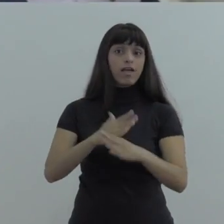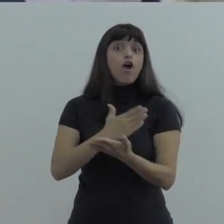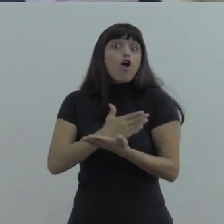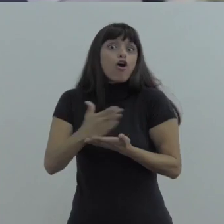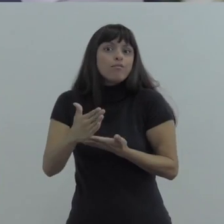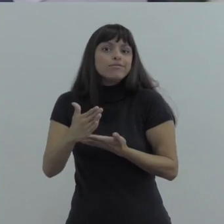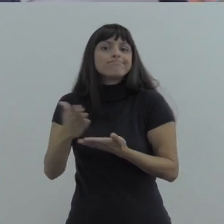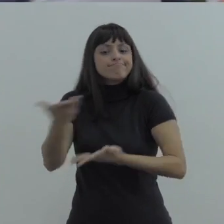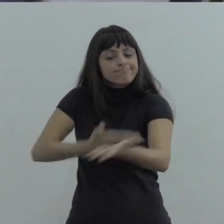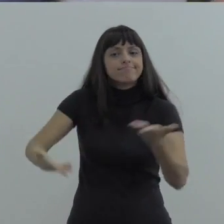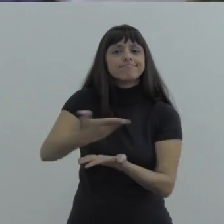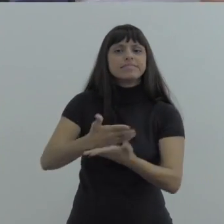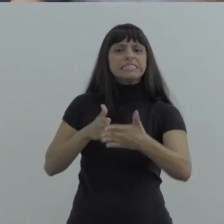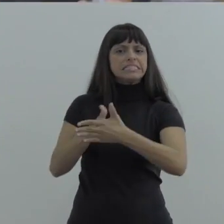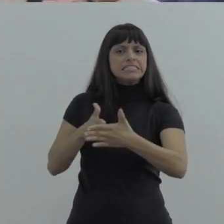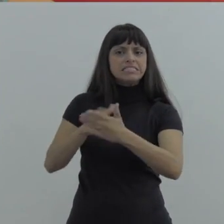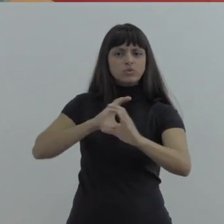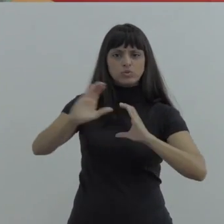então a barreira que existia entre ela e a professora,